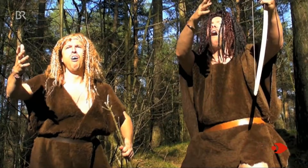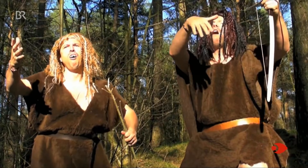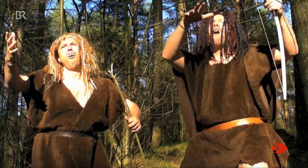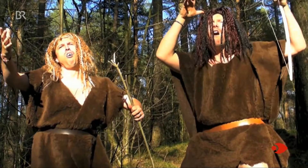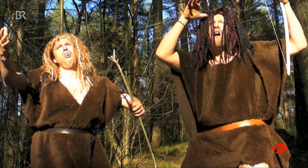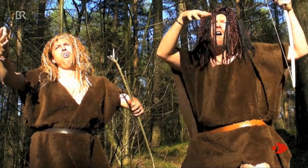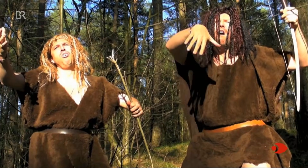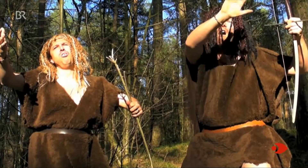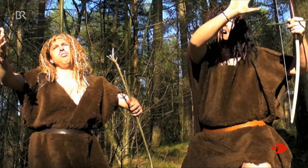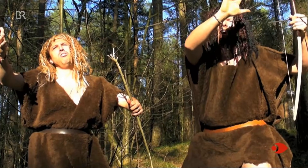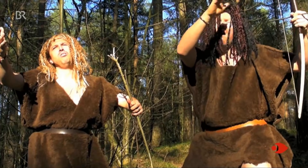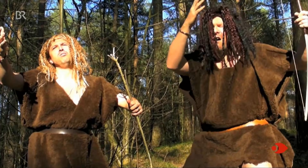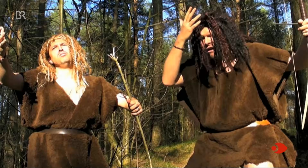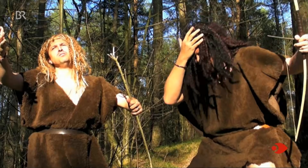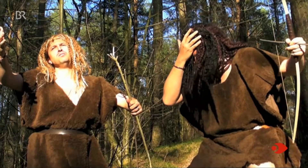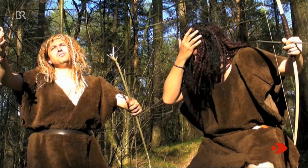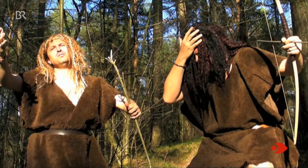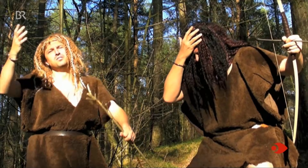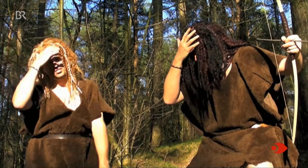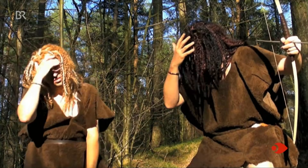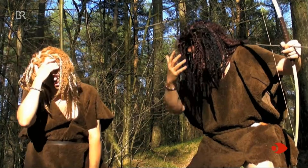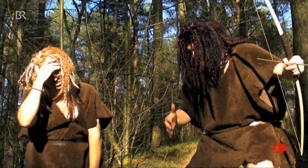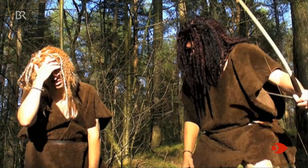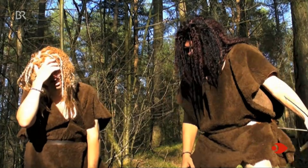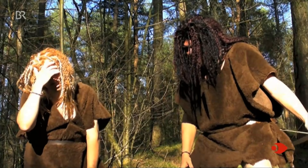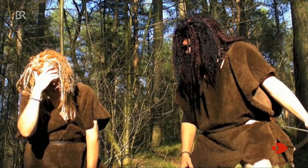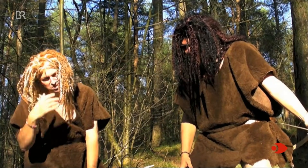Oh weh. - Hirsch weg. Oh weh.